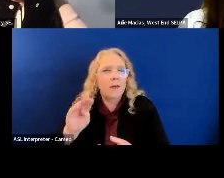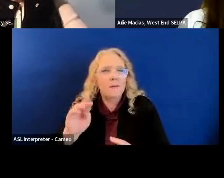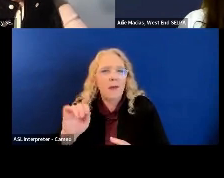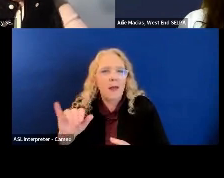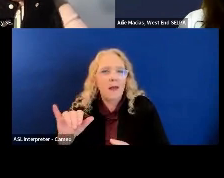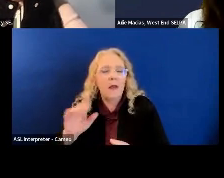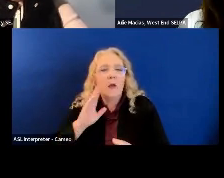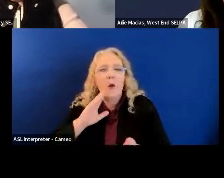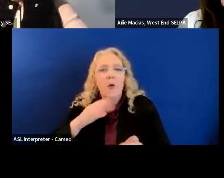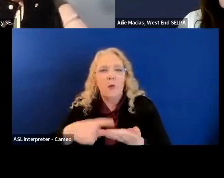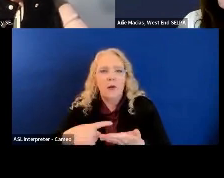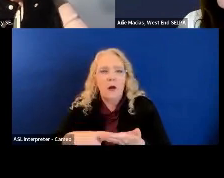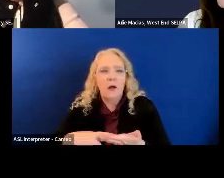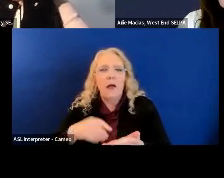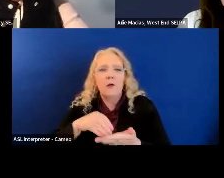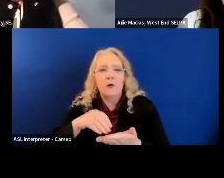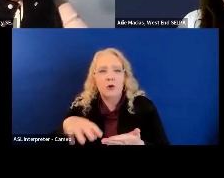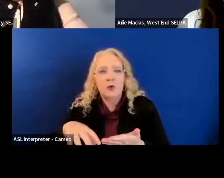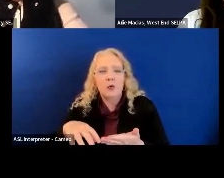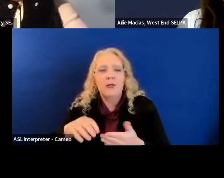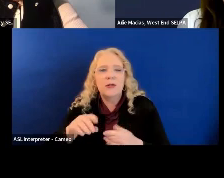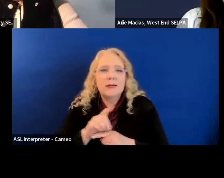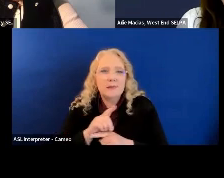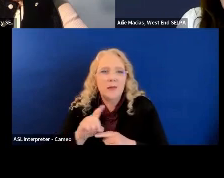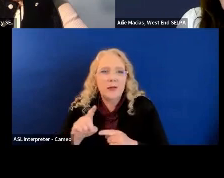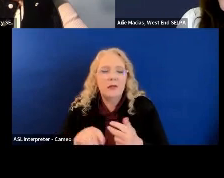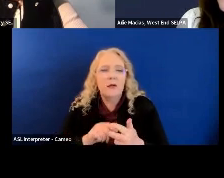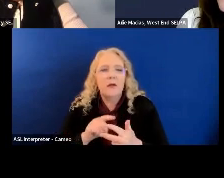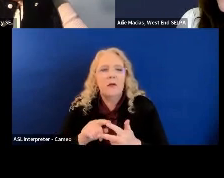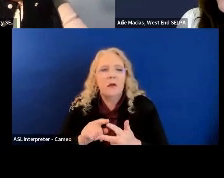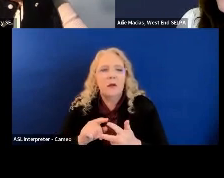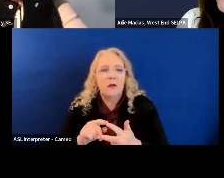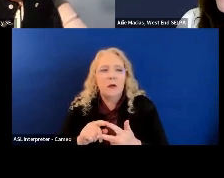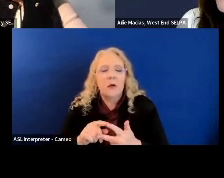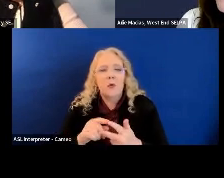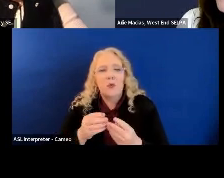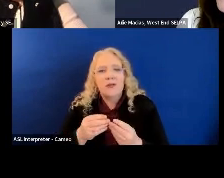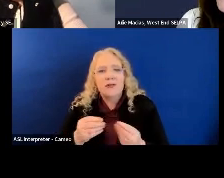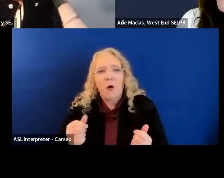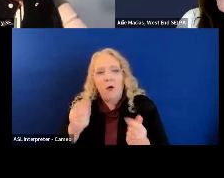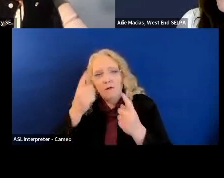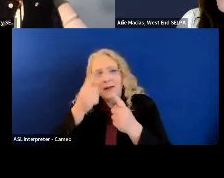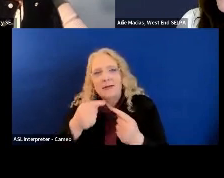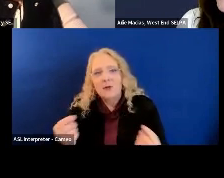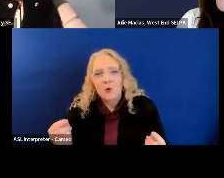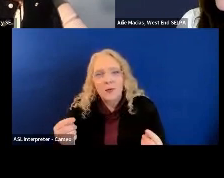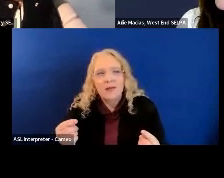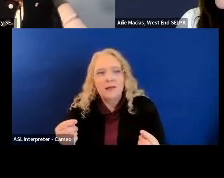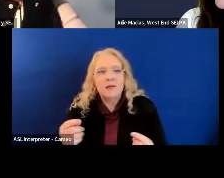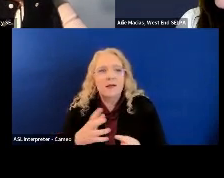hablaremos sobre la disciplina estudiantil, cómo resolver desacuerdos y otros